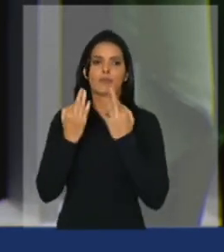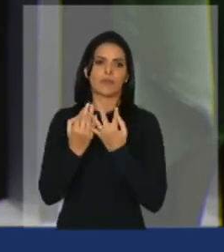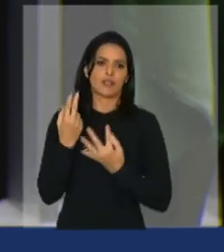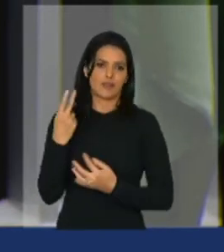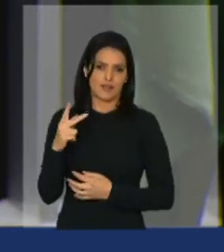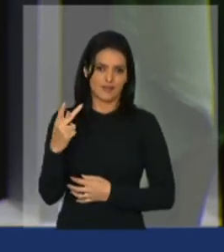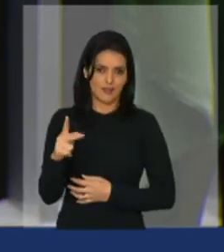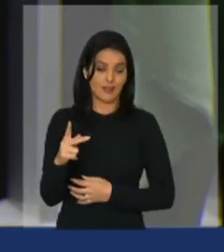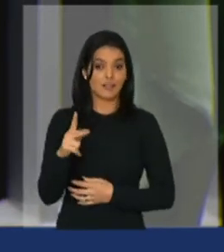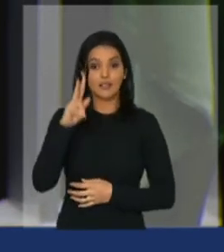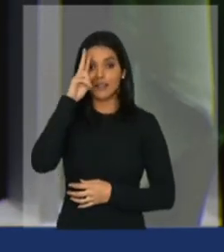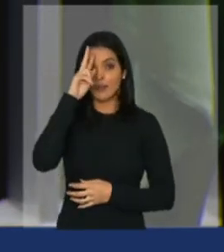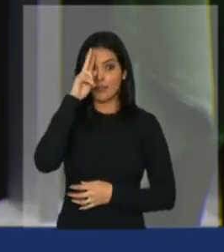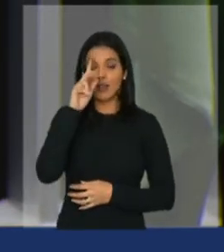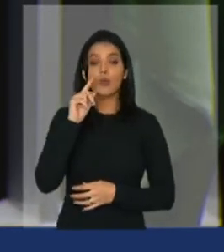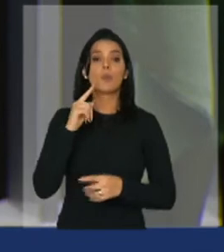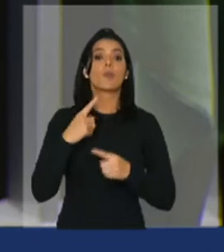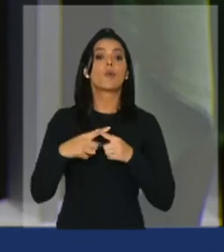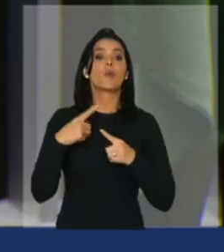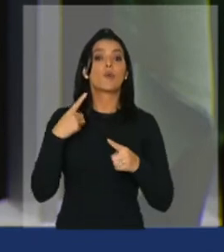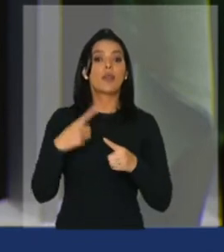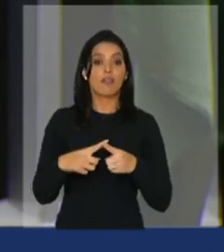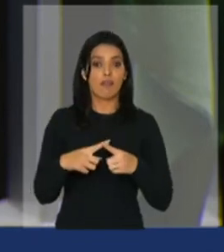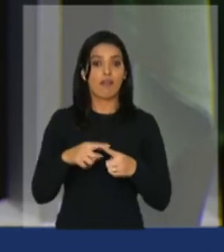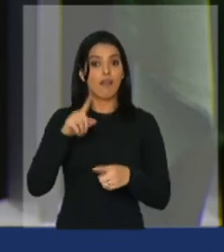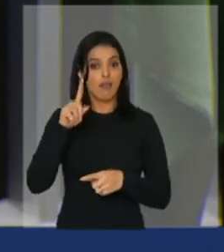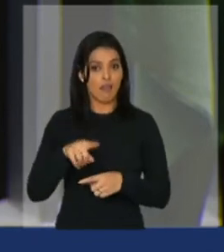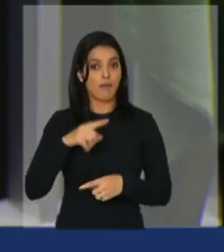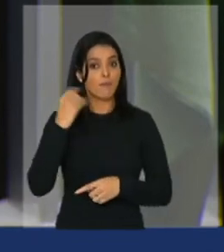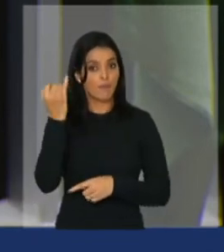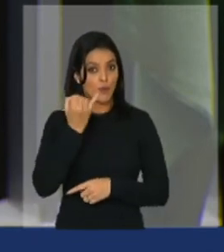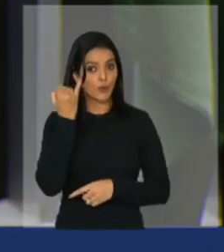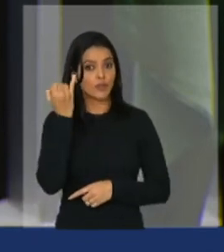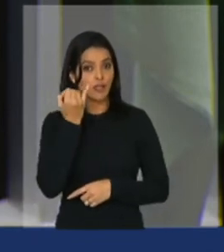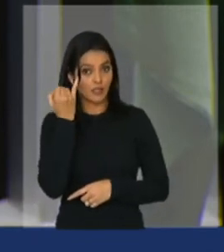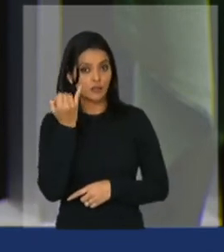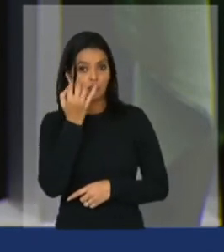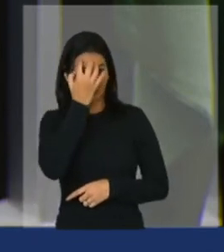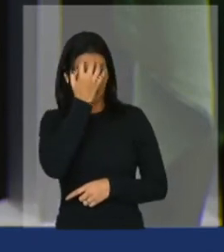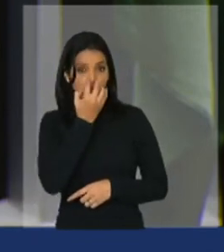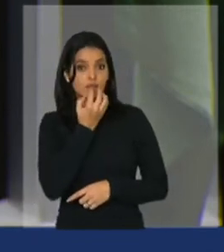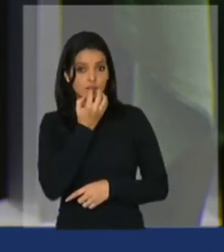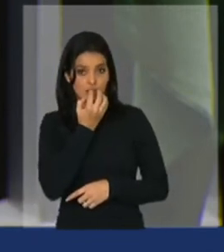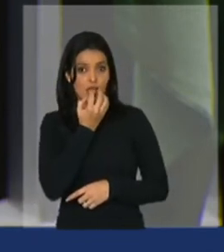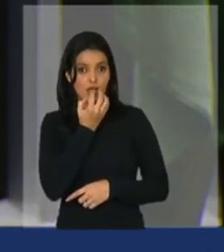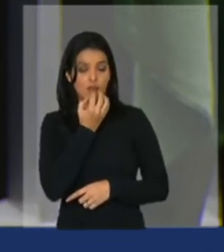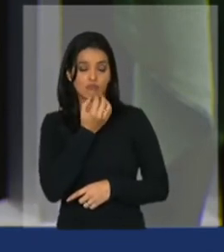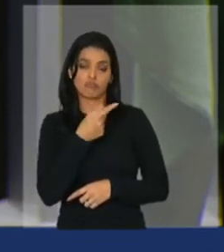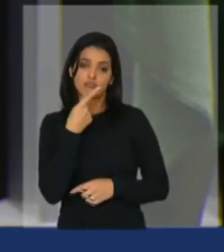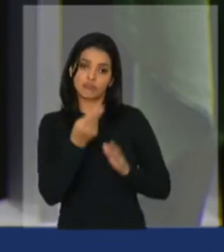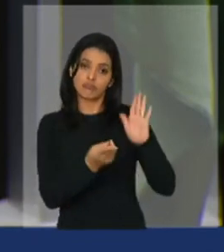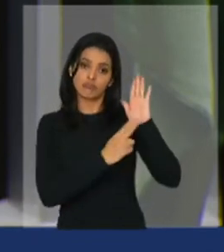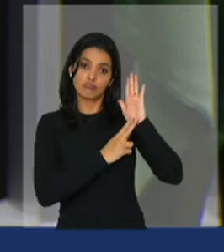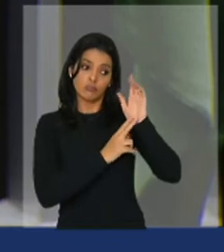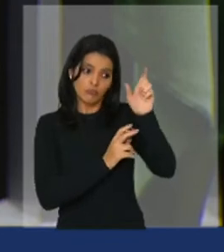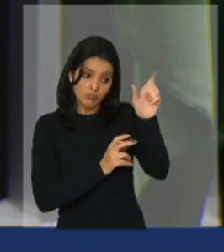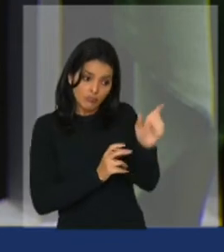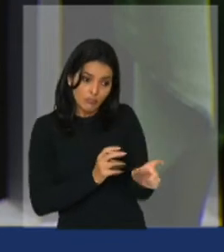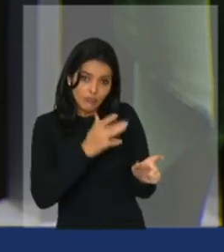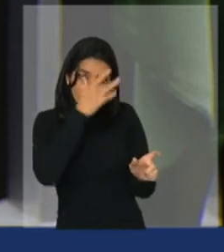SUA ÉPOCA, ENTÃO... E QUERO EXTERNAR AQUI SENTIMENTOS AOS FAMILIARES, QUE ESTE MOTIVO É IMPORTANTE E SÉRIO, RECONHECER NUM BRASILEIRO,